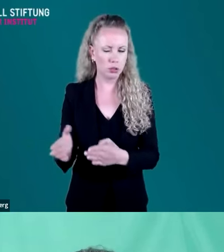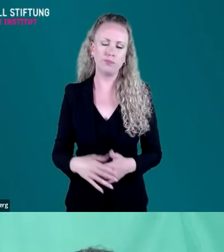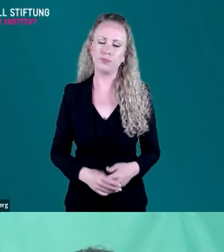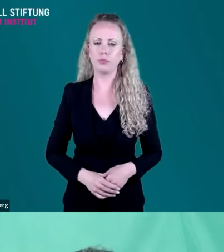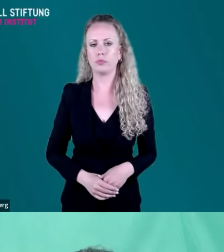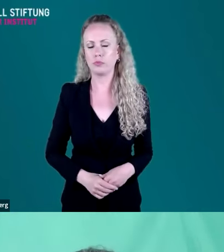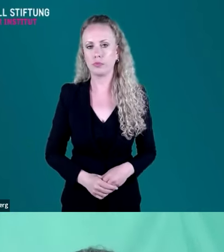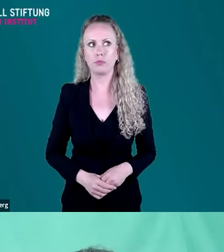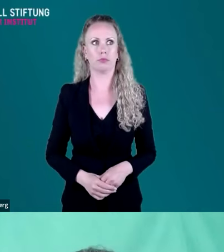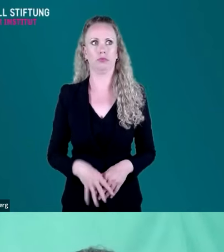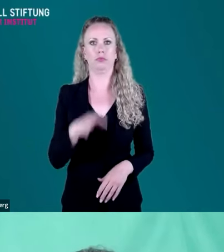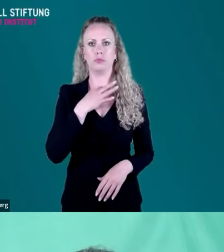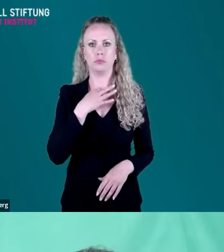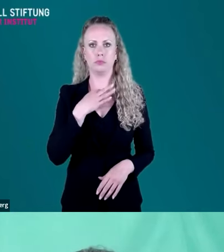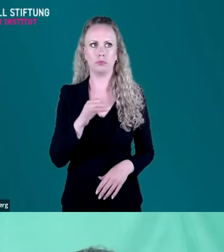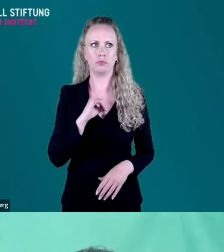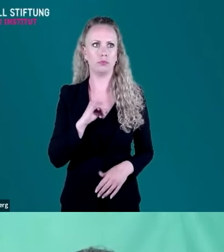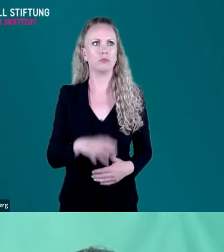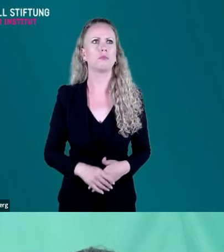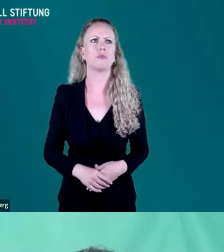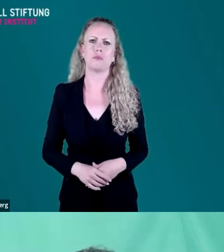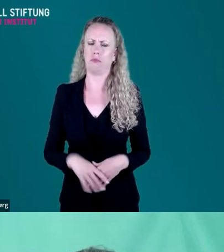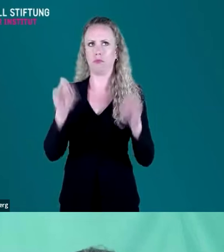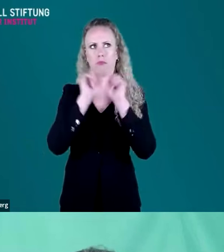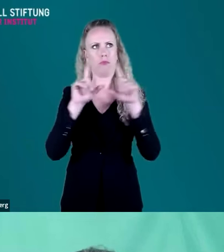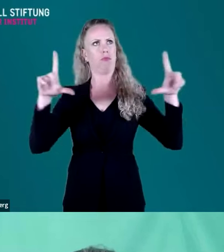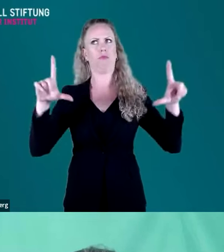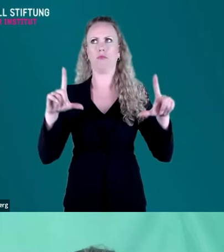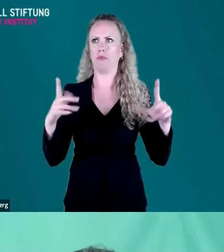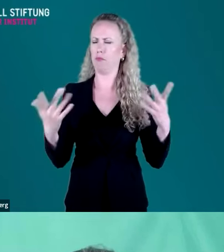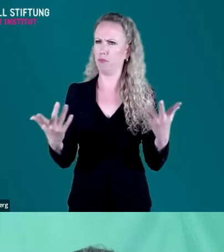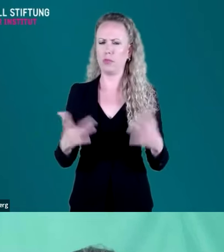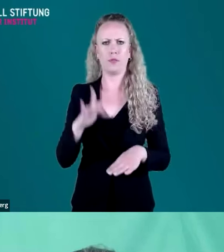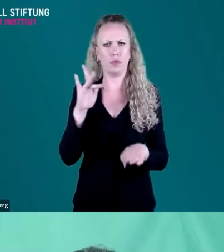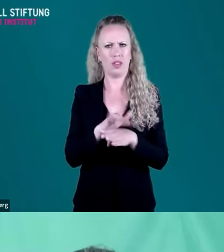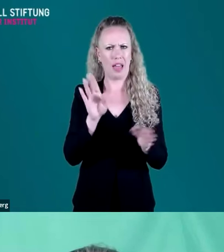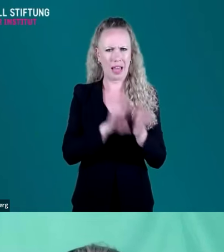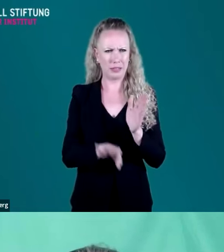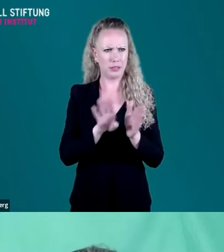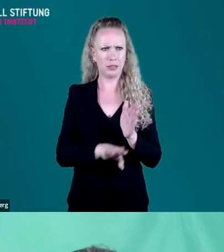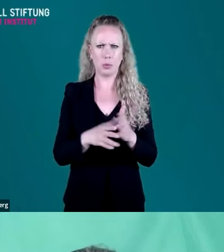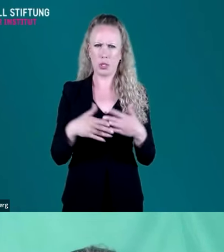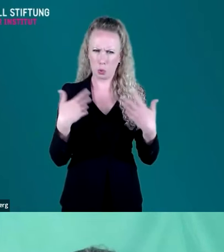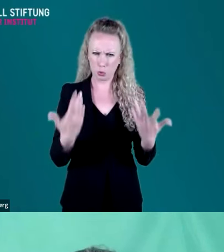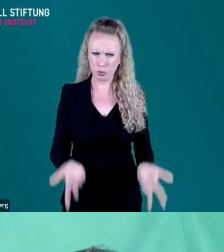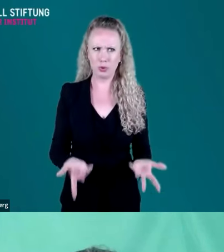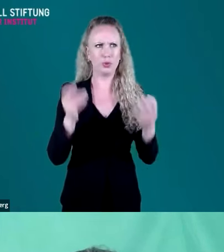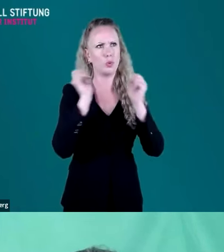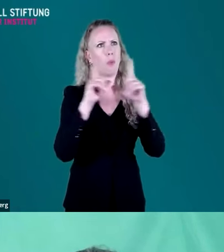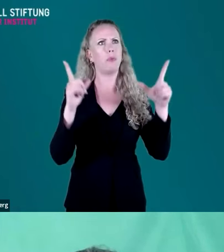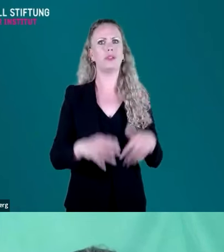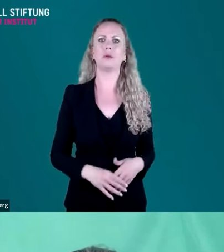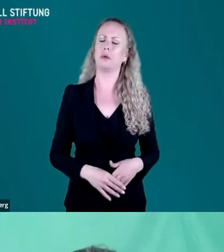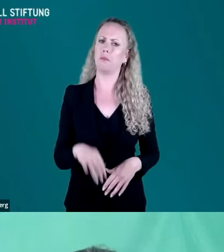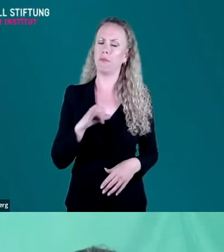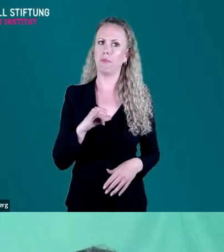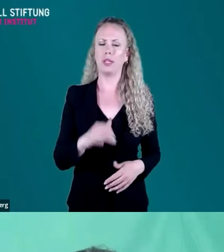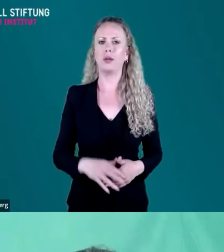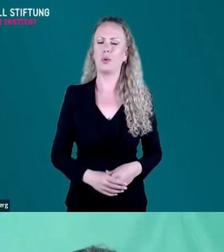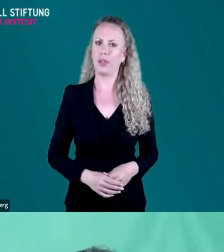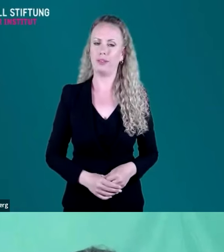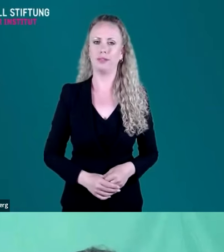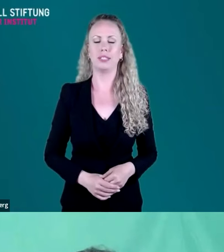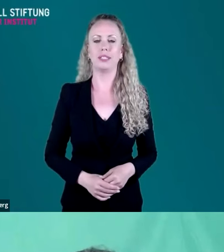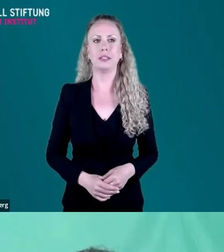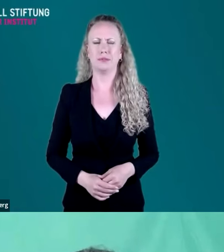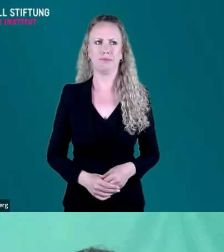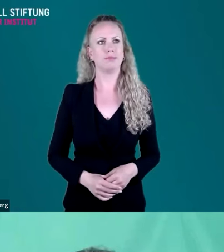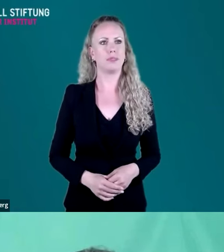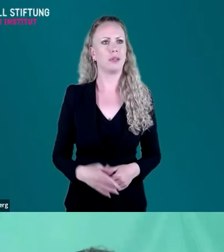Aha, interessantes Verständnis von Antidiskriminierung. Aber ... okay, danke für die Erläuterung, da muss ich mich nochmal weiter einarbeiten,